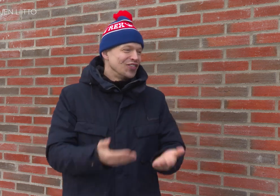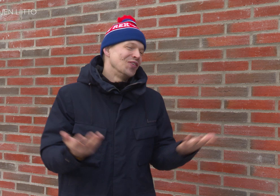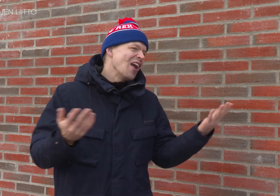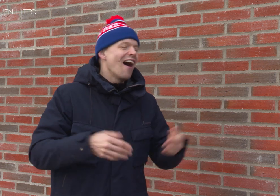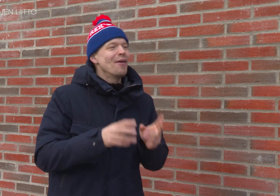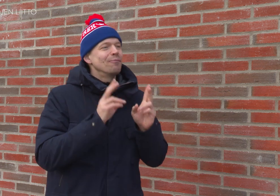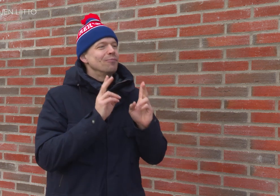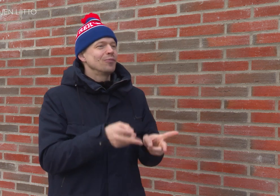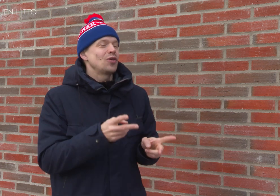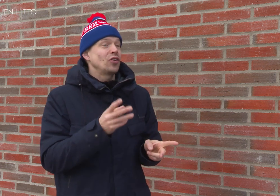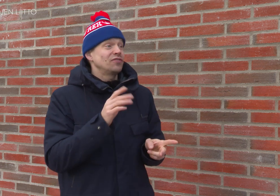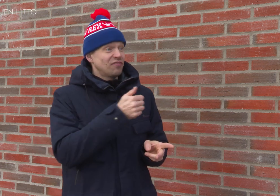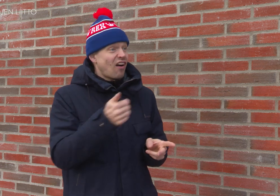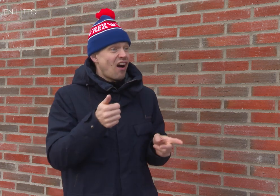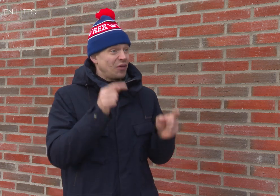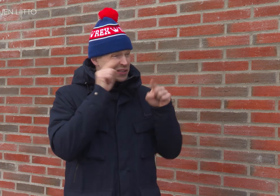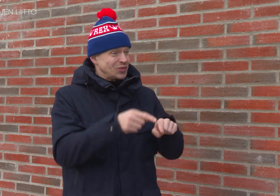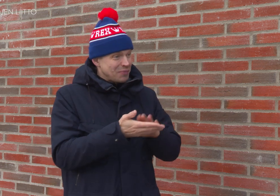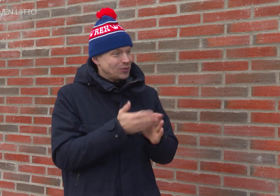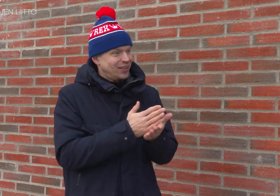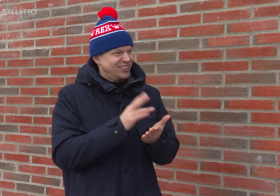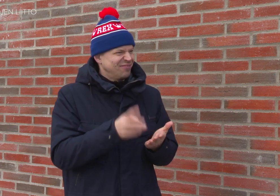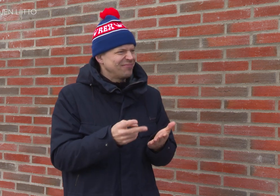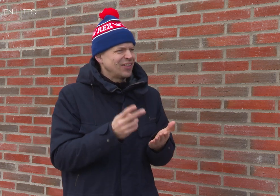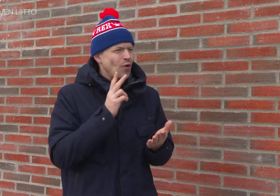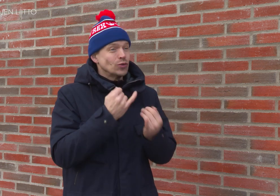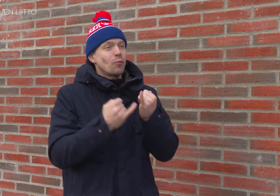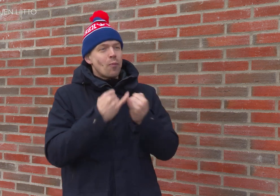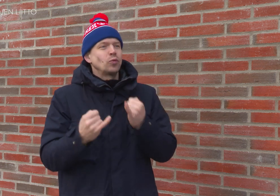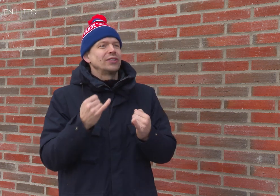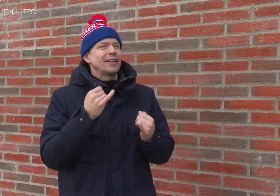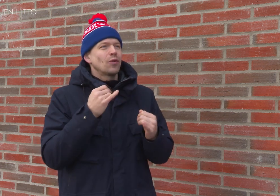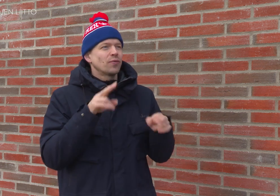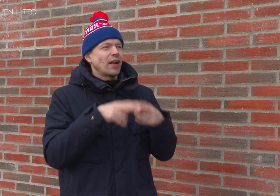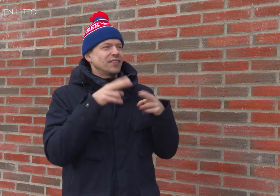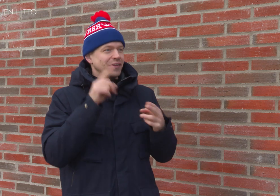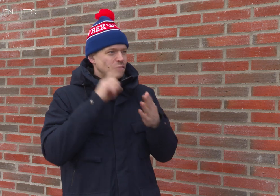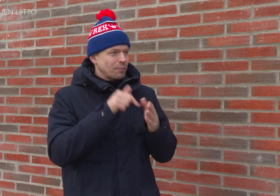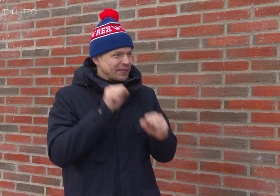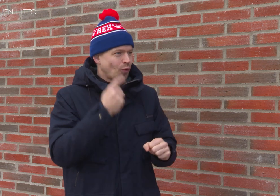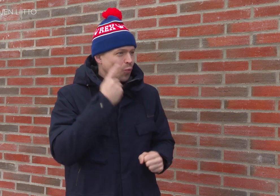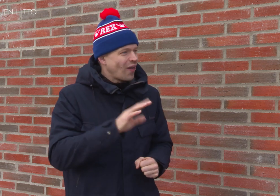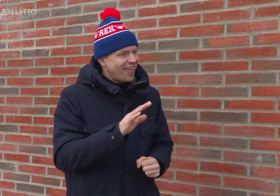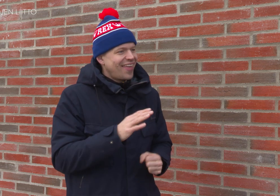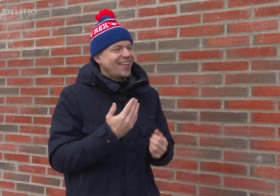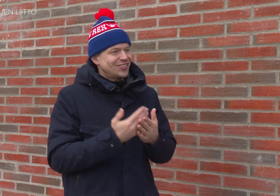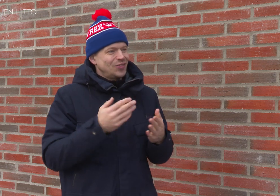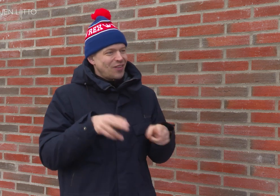Perusasioihin keskittyminen auttaa myös. Loppujen lopuksihan tanssissa ei ole kyse kuulosta, -